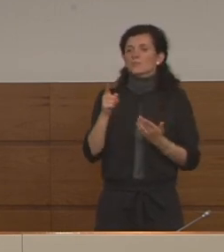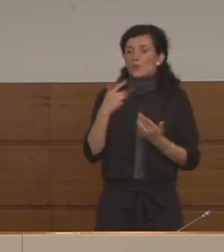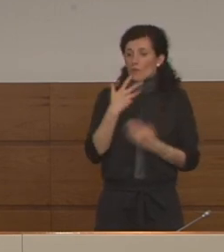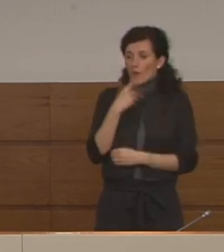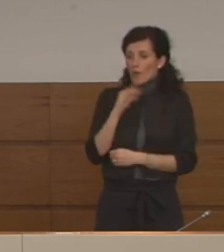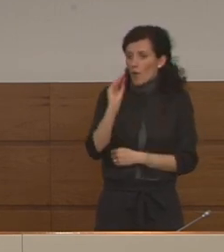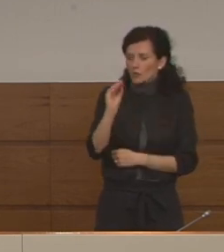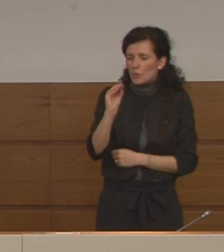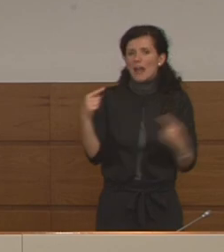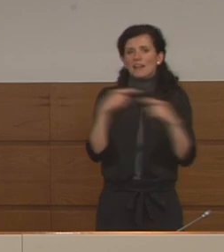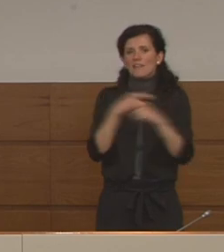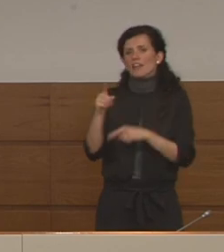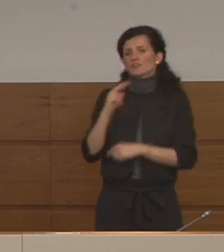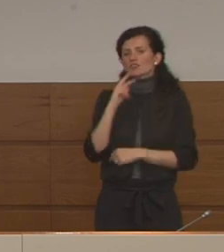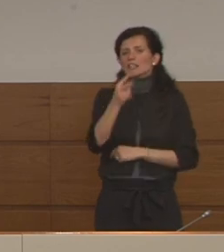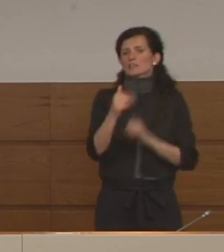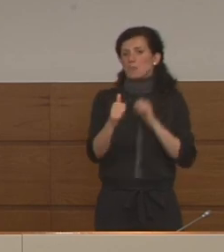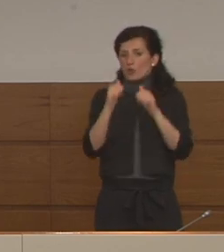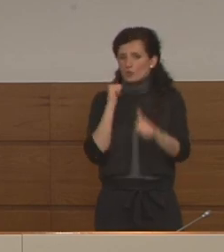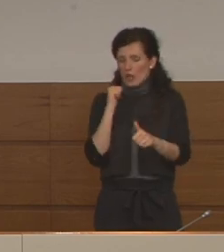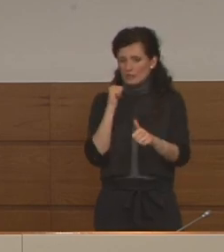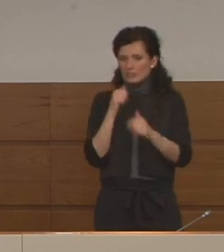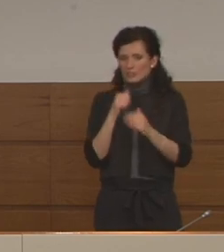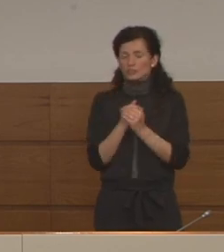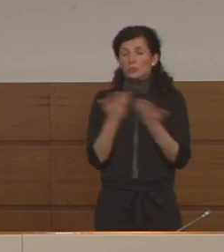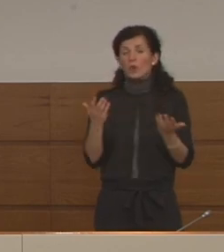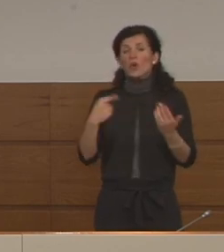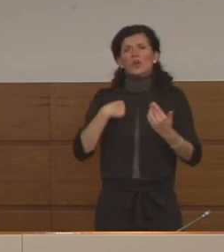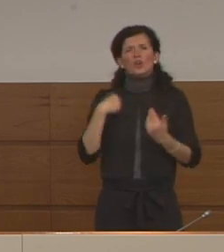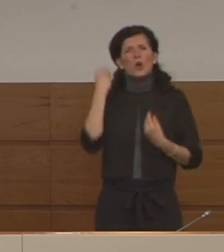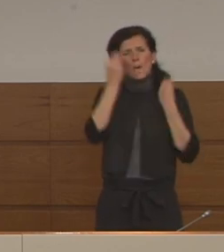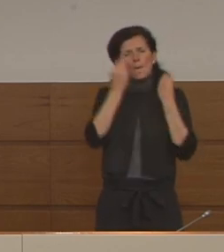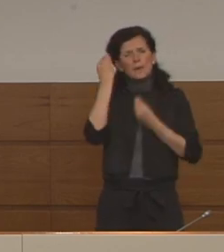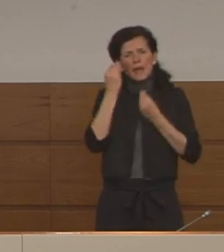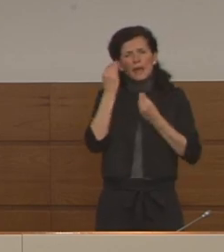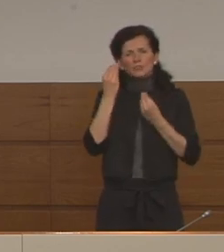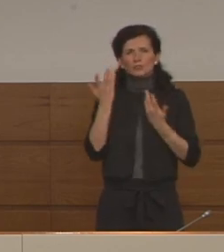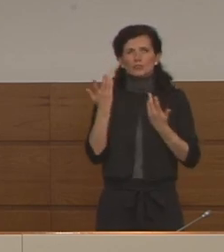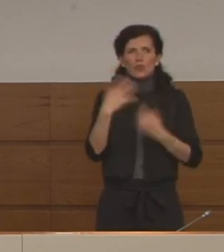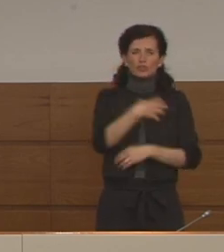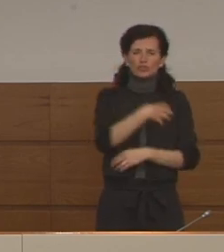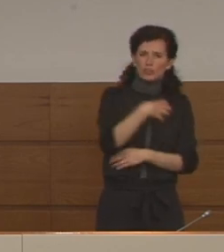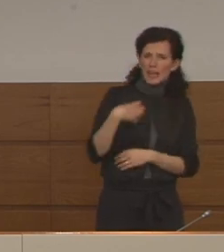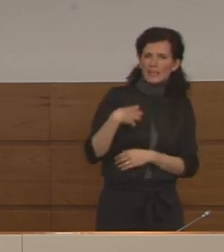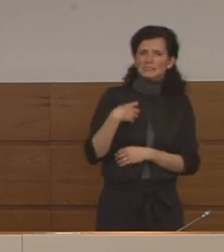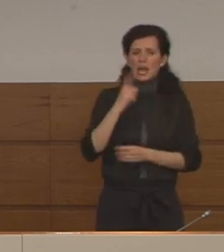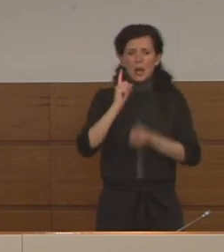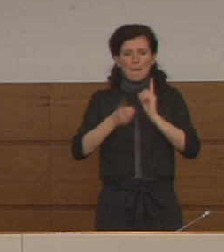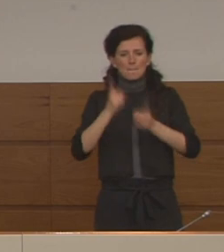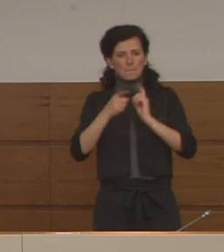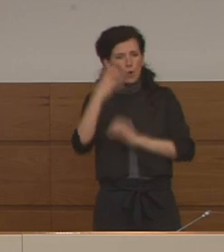Credo che i politici, la scienza, soprattutto i mezzi di